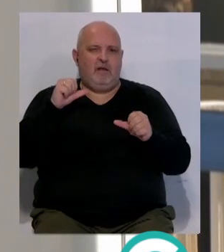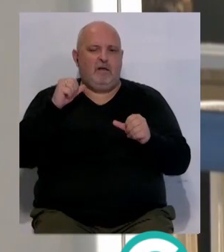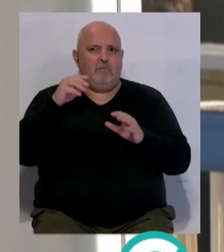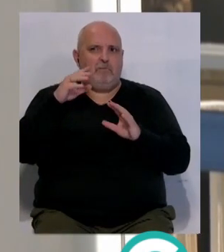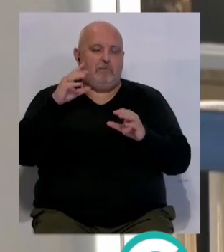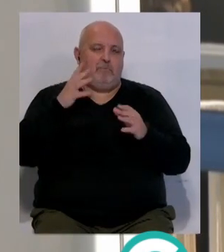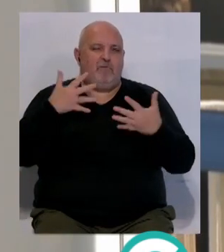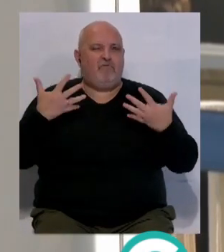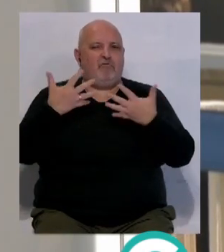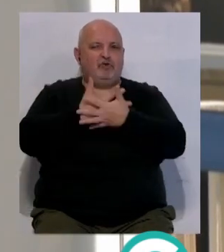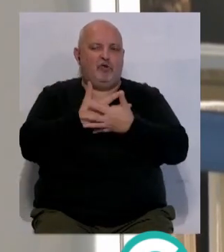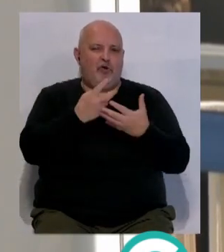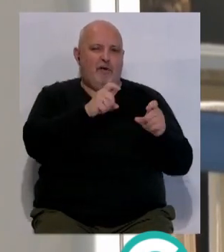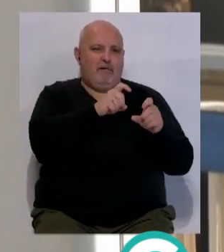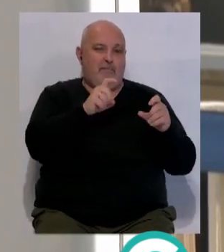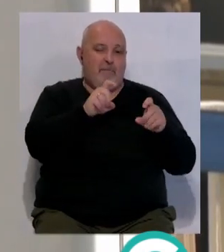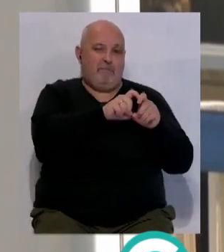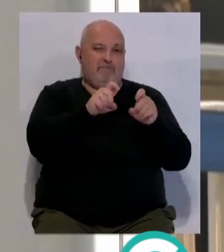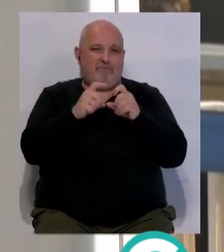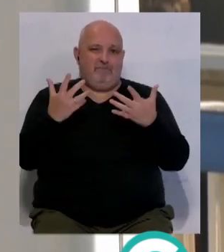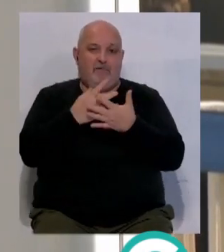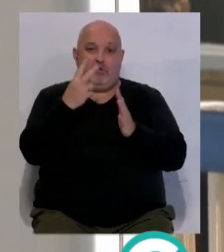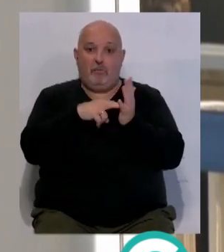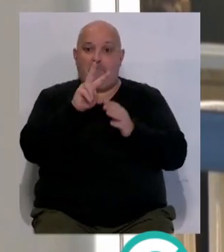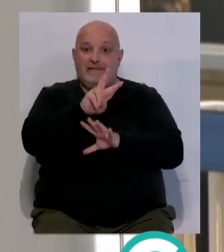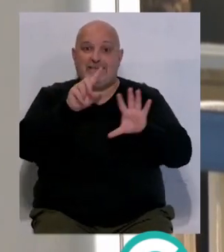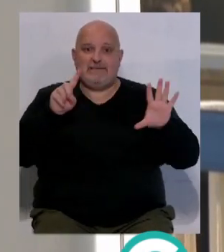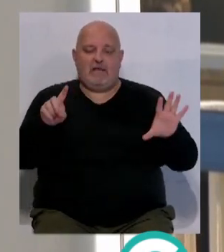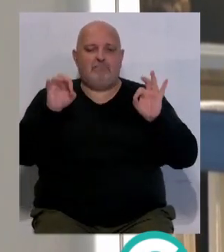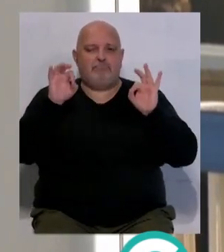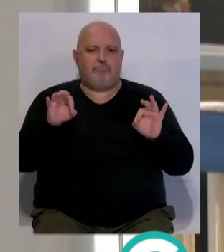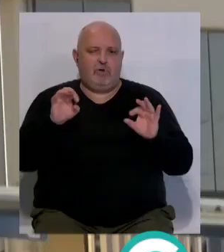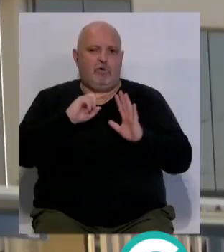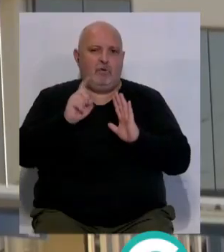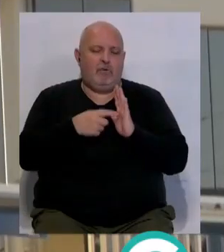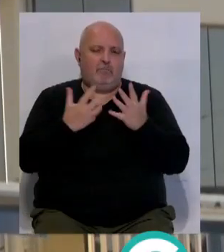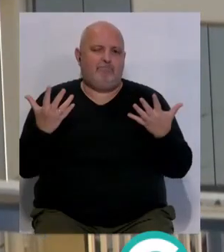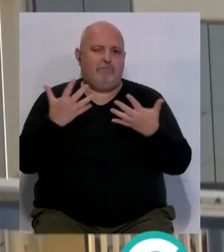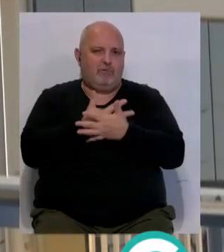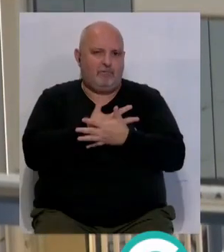la fusión de ambas plantas que sitúan el 2026 como el año para la total integración las dos